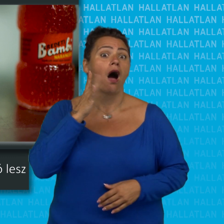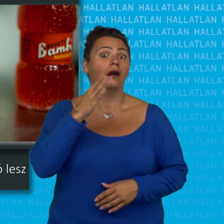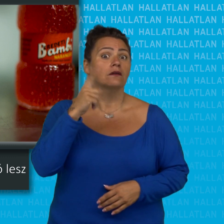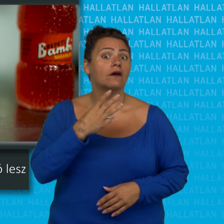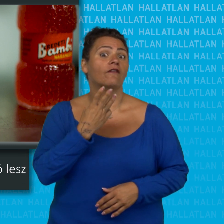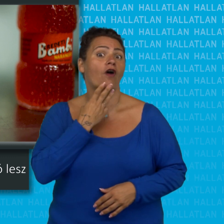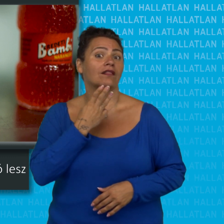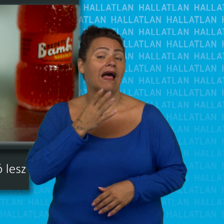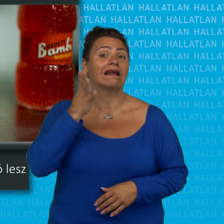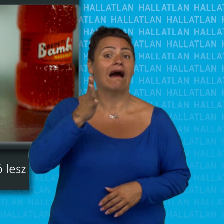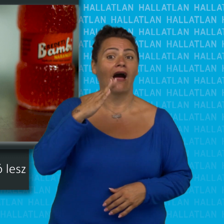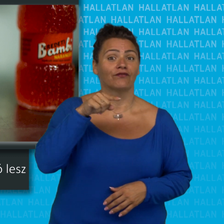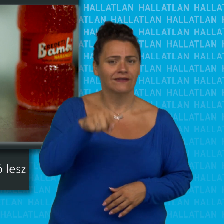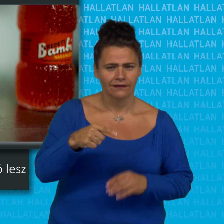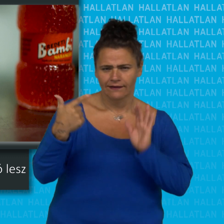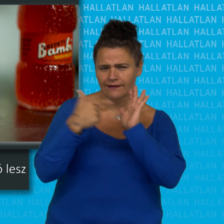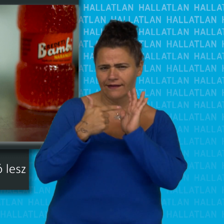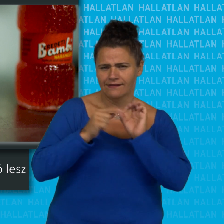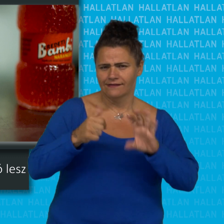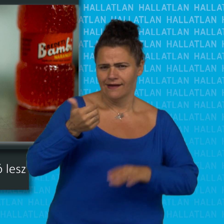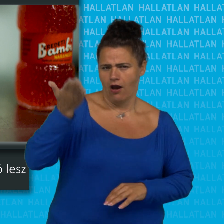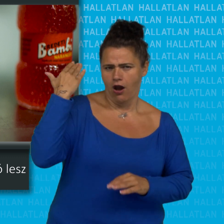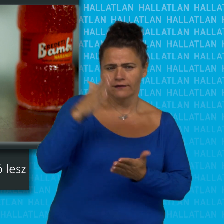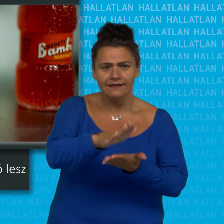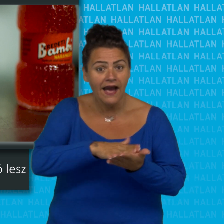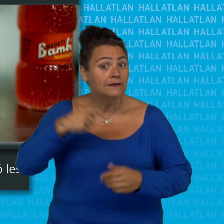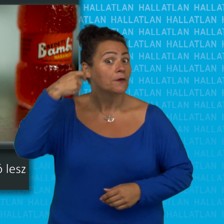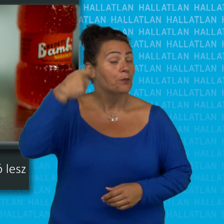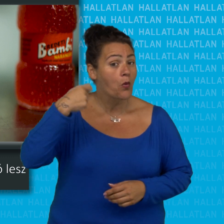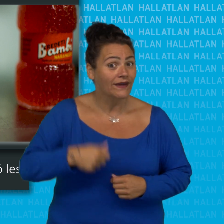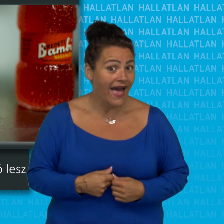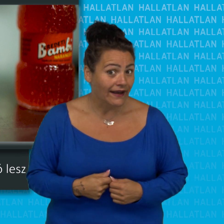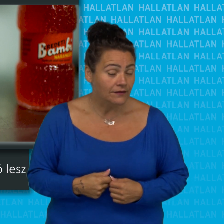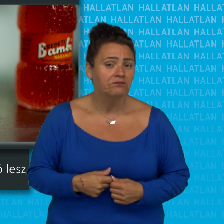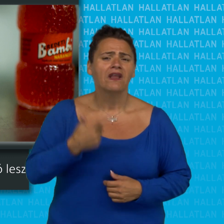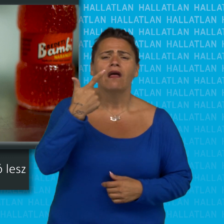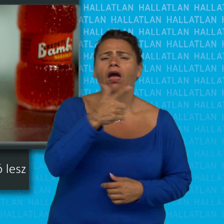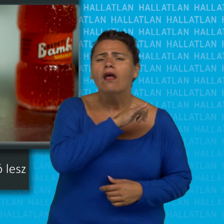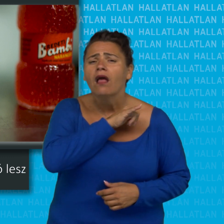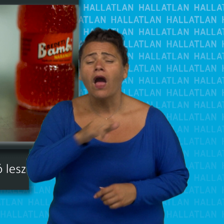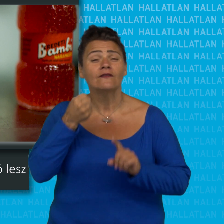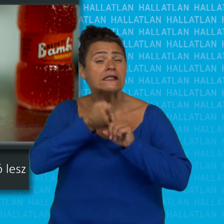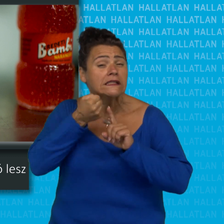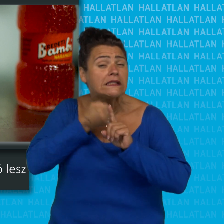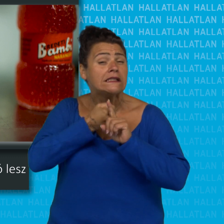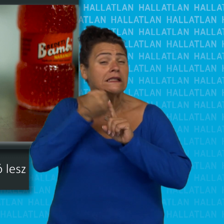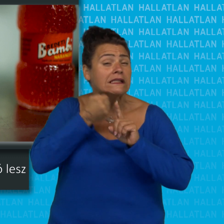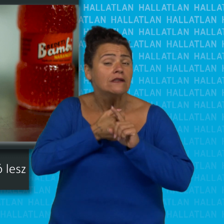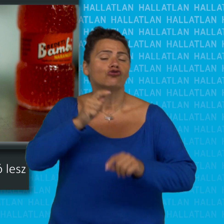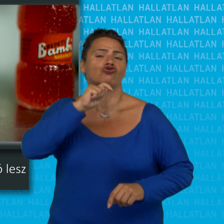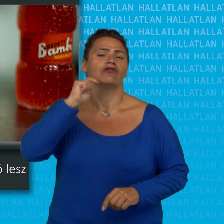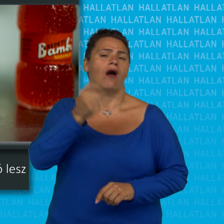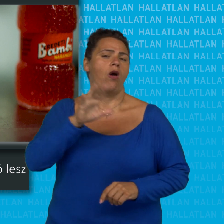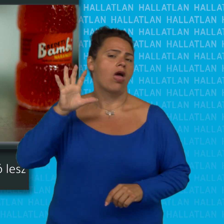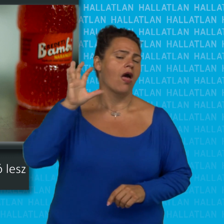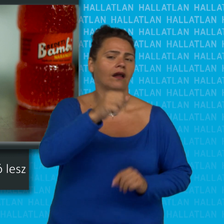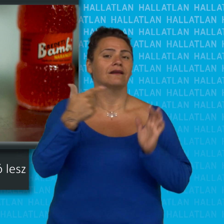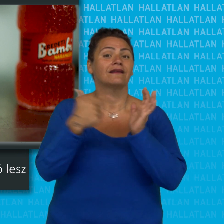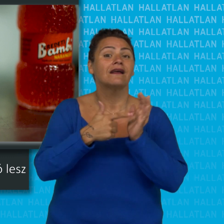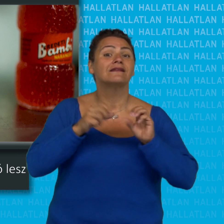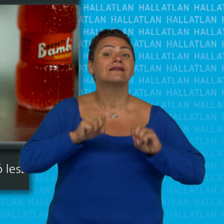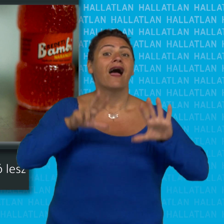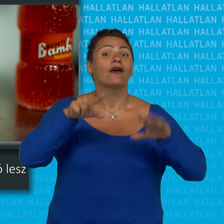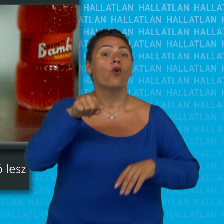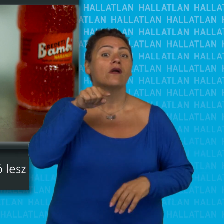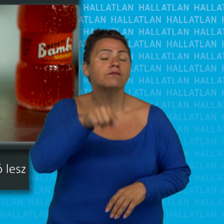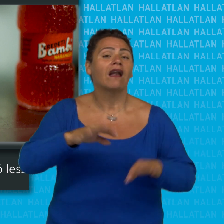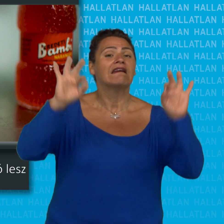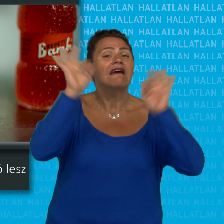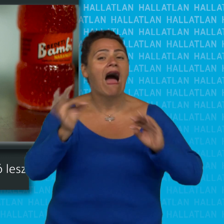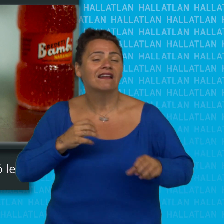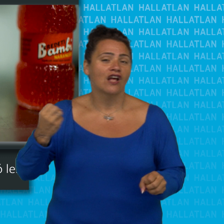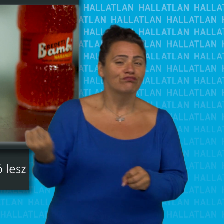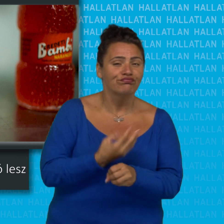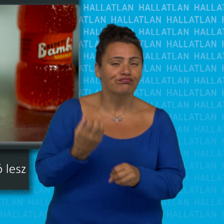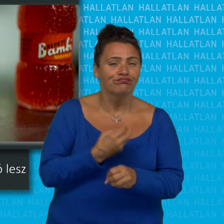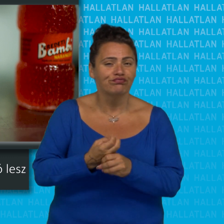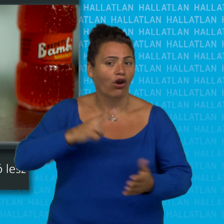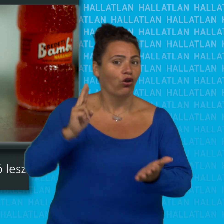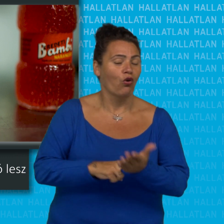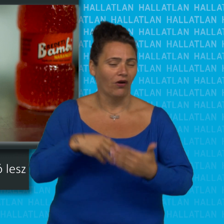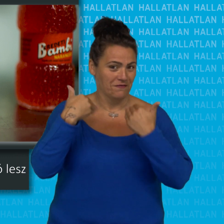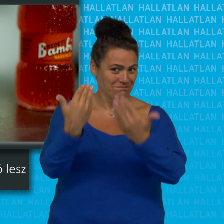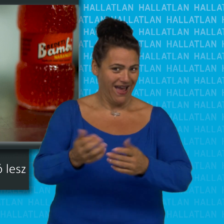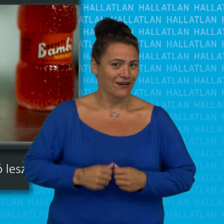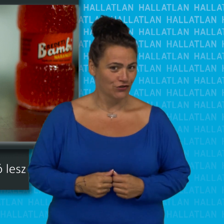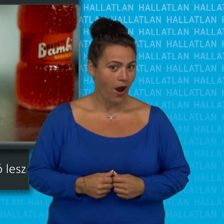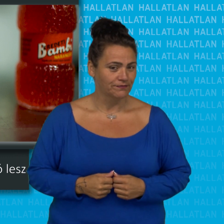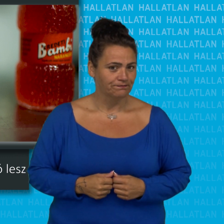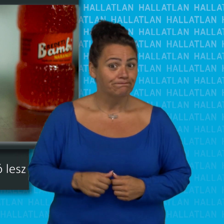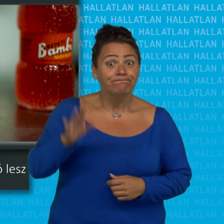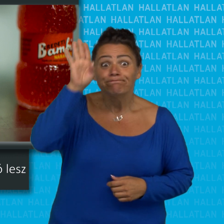Az Art Water Kft. 2016-ban kezdte a projektet, és két évbe telt, míg megkapták a Bambi védjegyét.